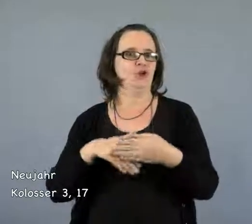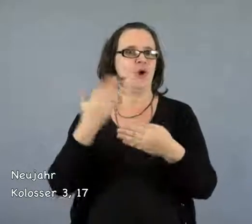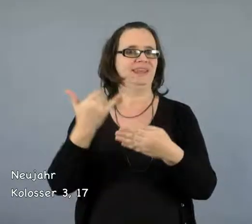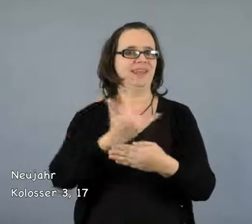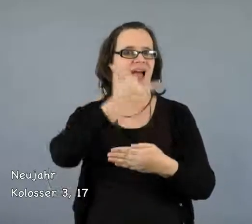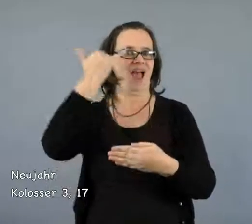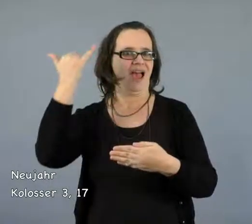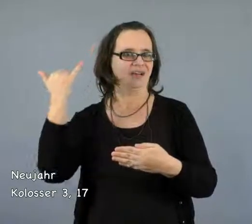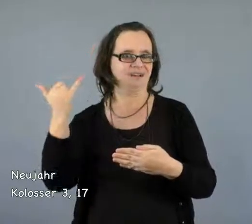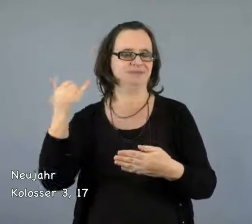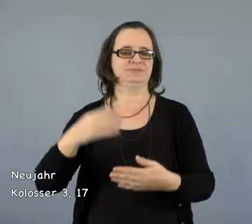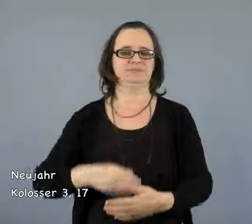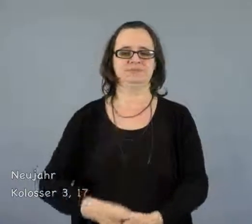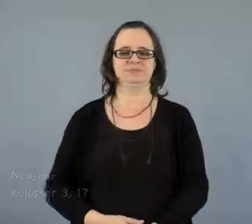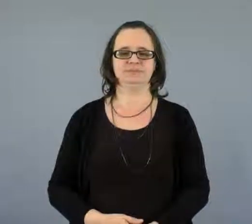Neujahr